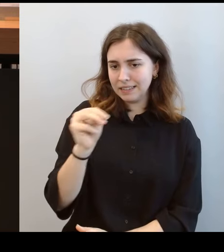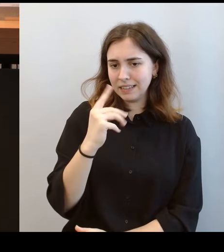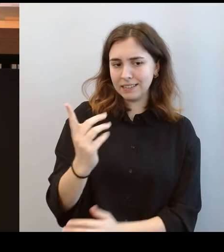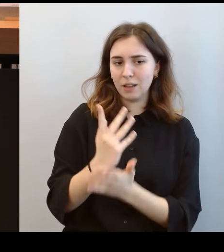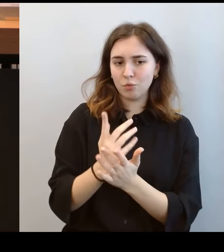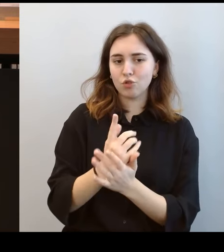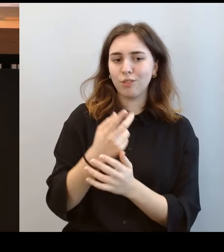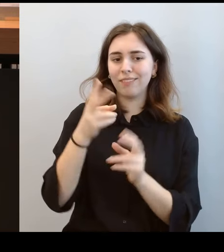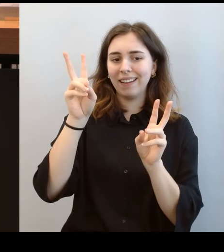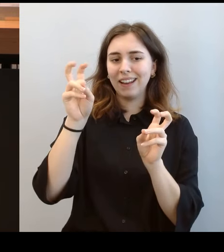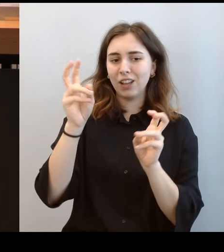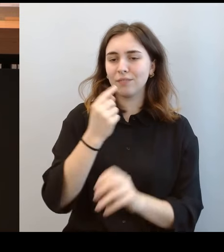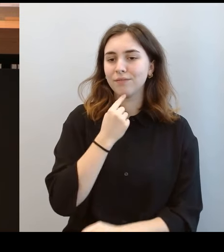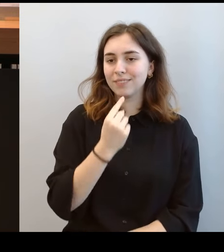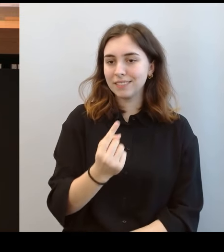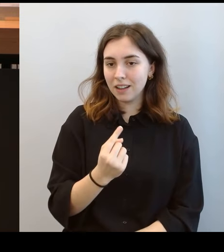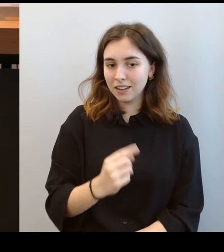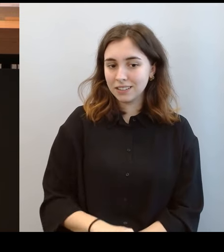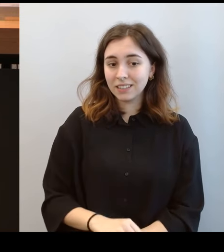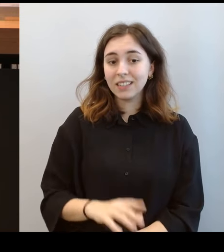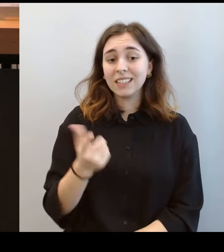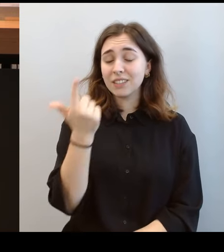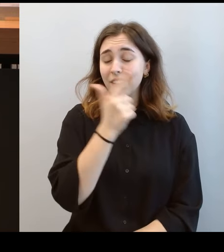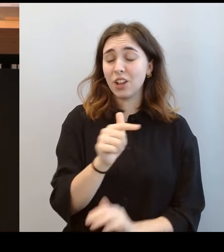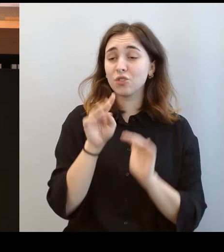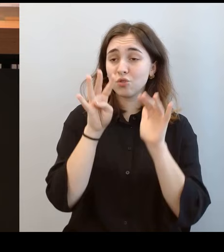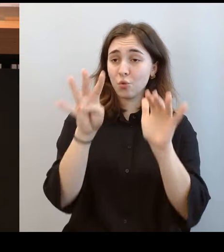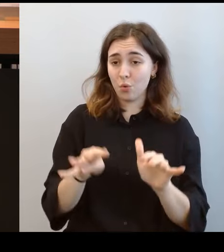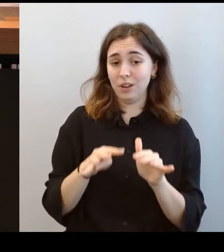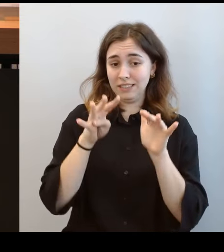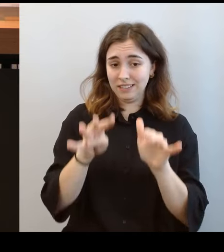haben 2019 auf Antrag über 160.000 positive Entscheidungen